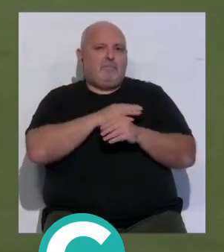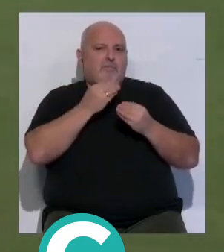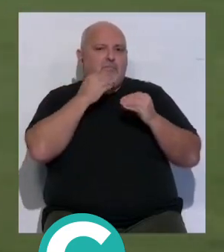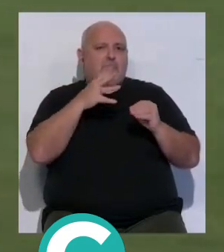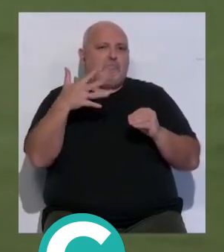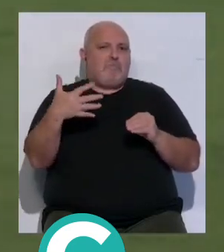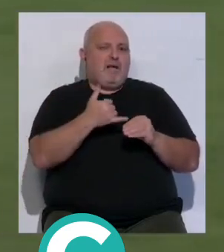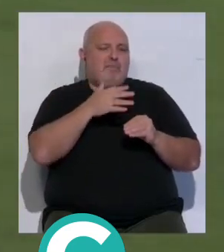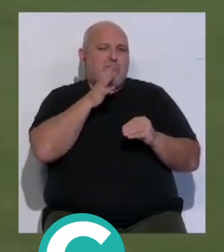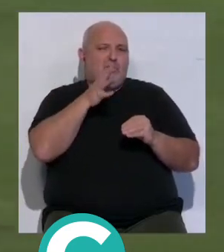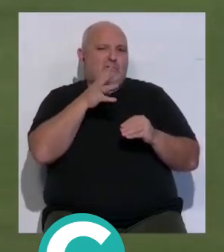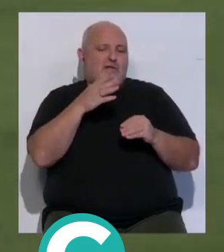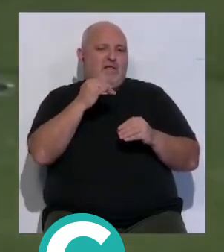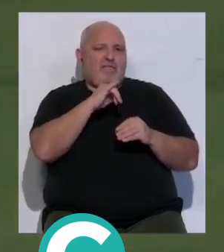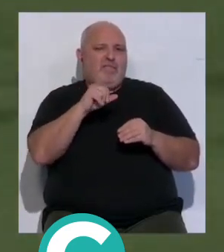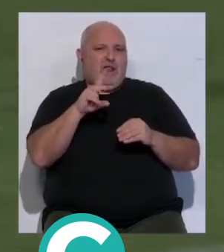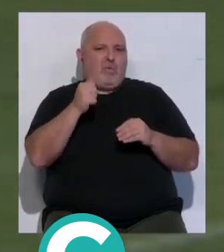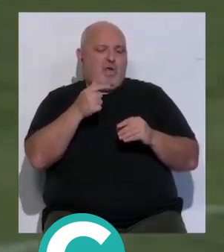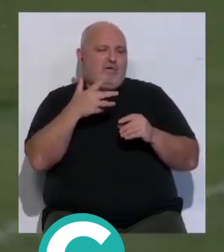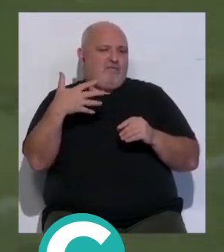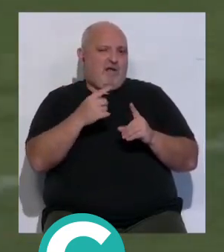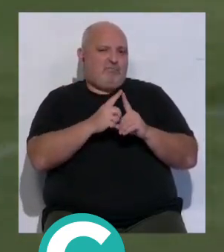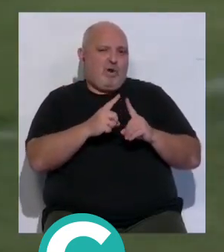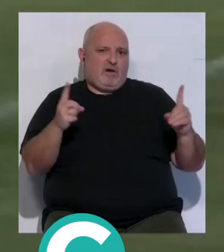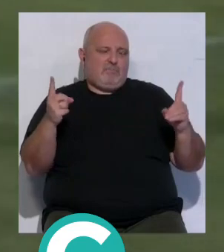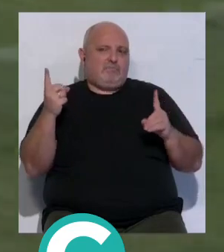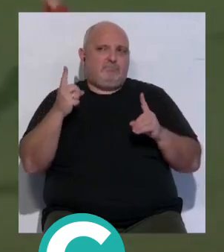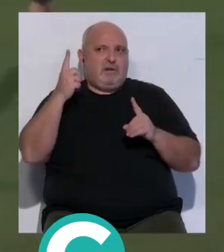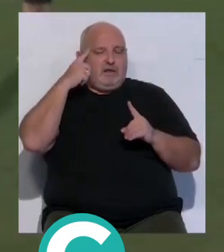duración por lesión de joseba faldua pues está claro que la dirección deportiva del